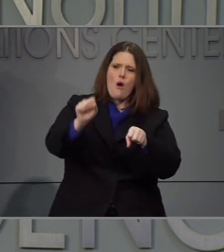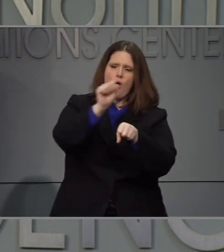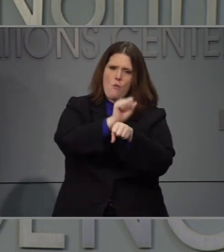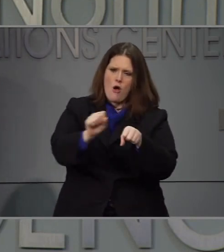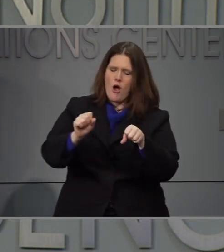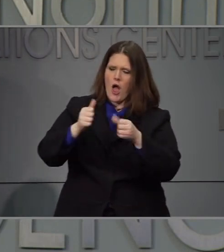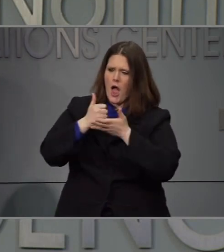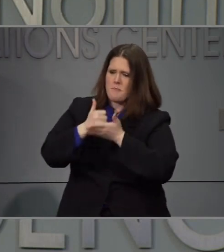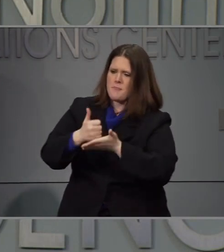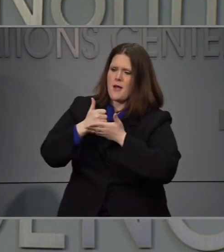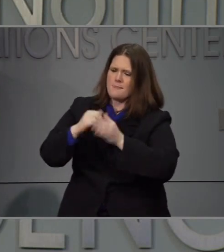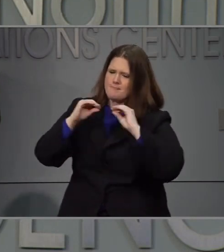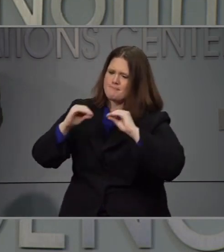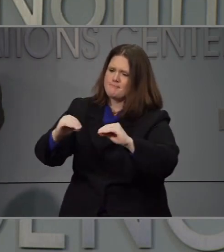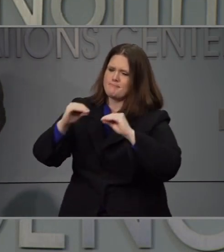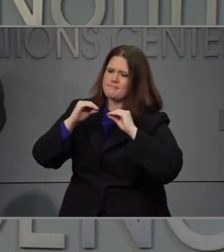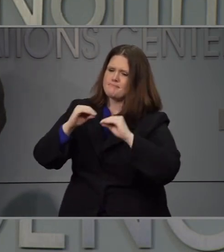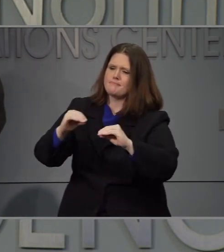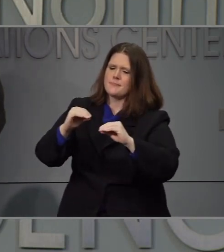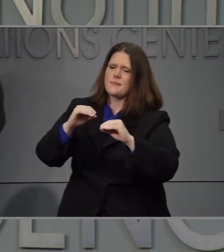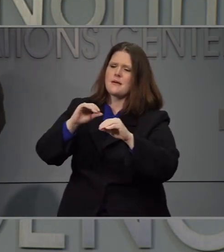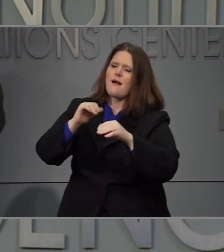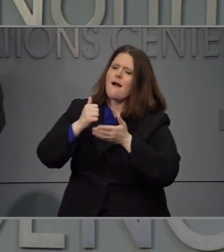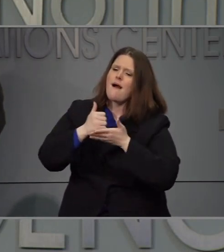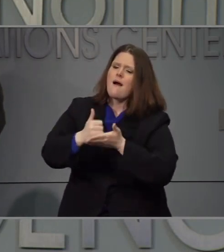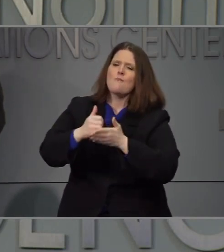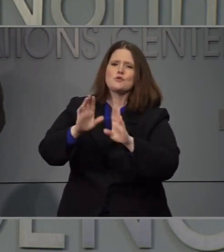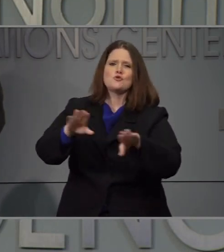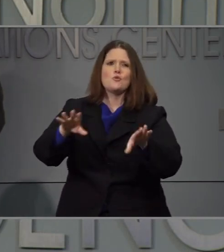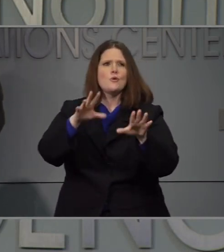Las transportadores de camilla nos conductores de camiones